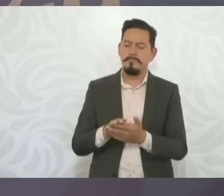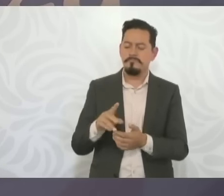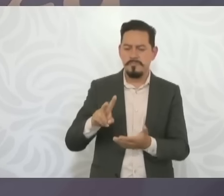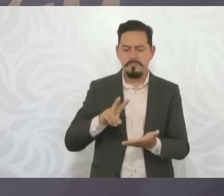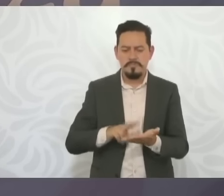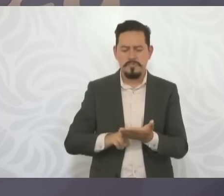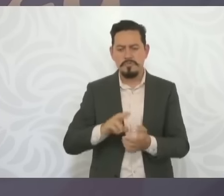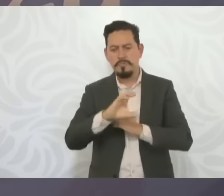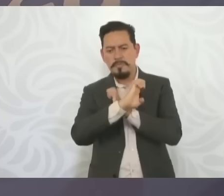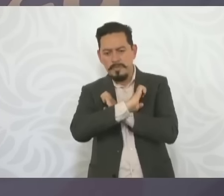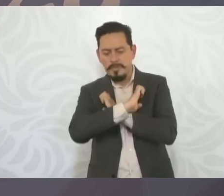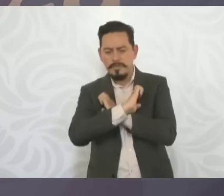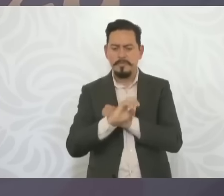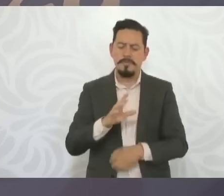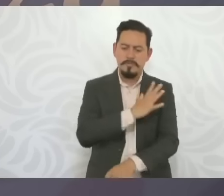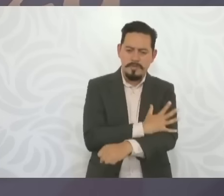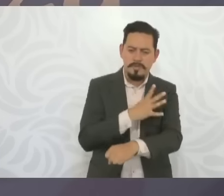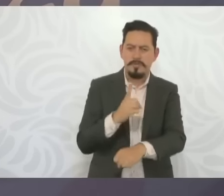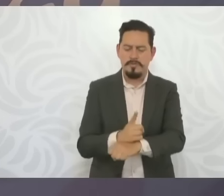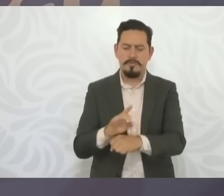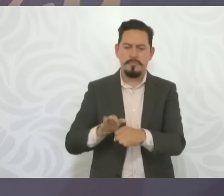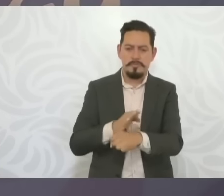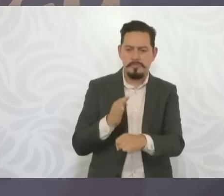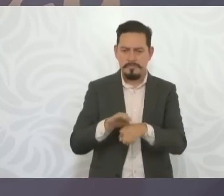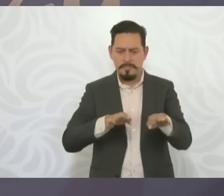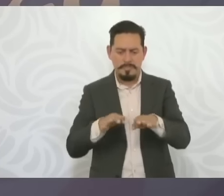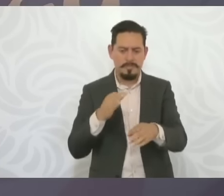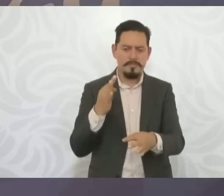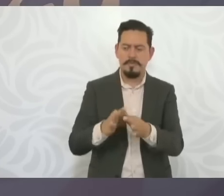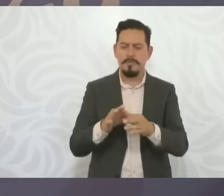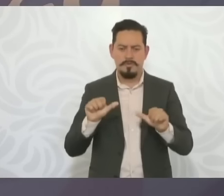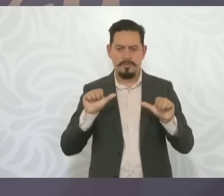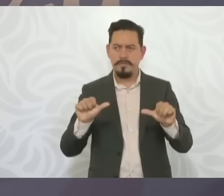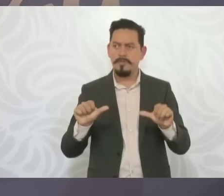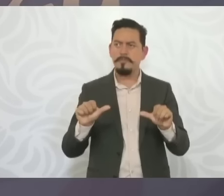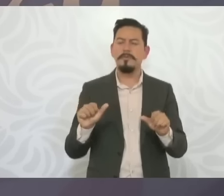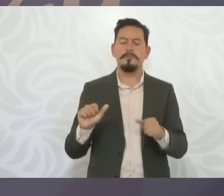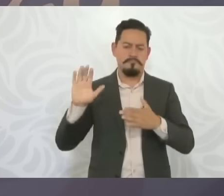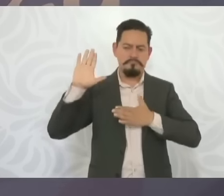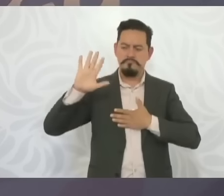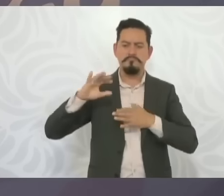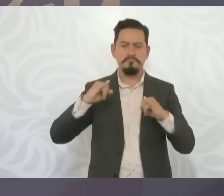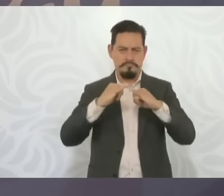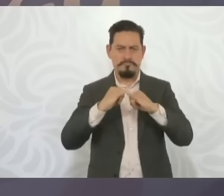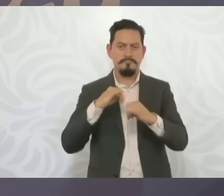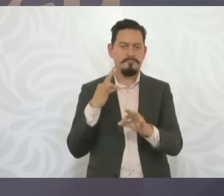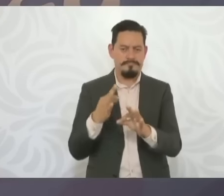honestidad, eficiencia, seguridad industrial y compromiso institucional. Hoy,